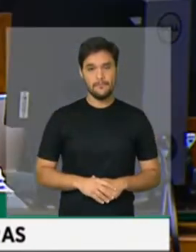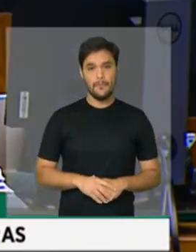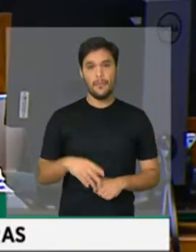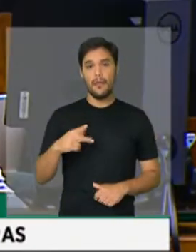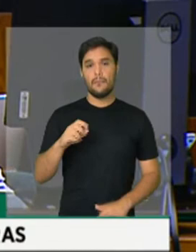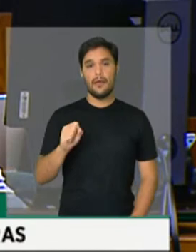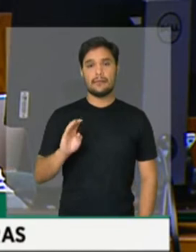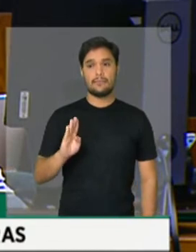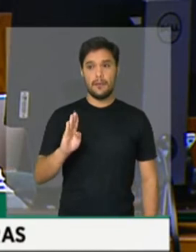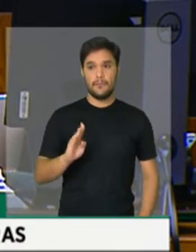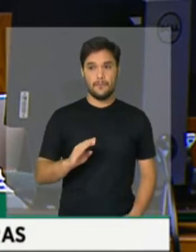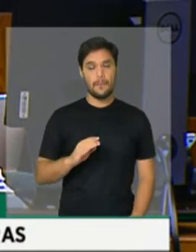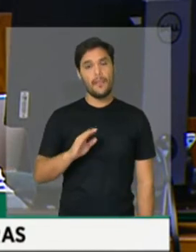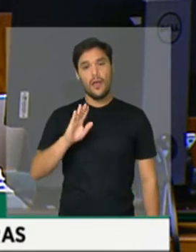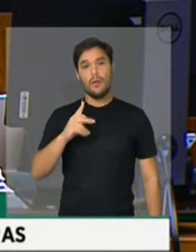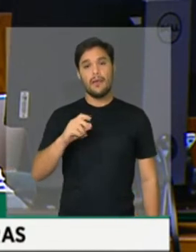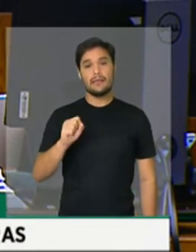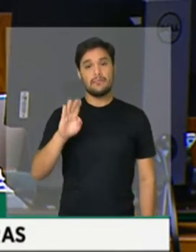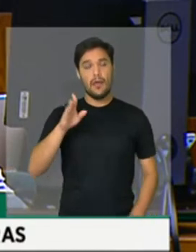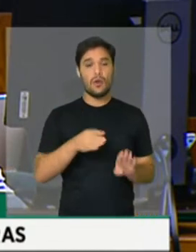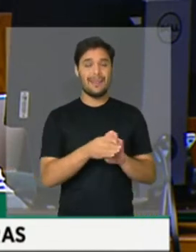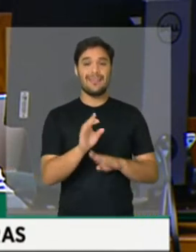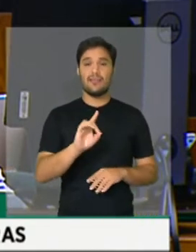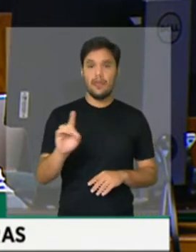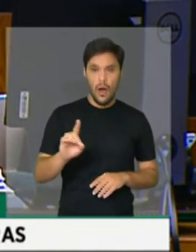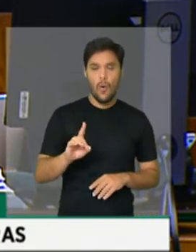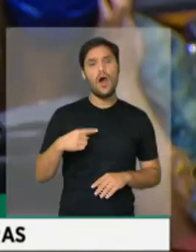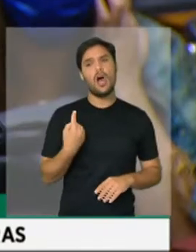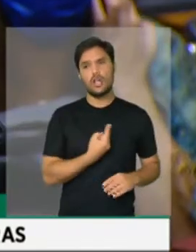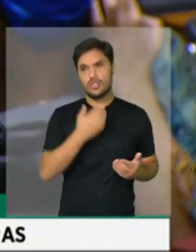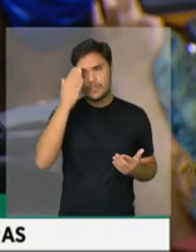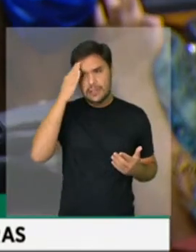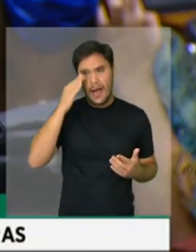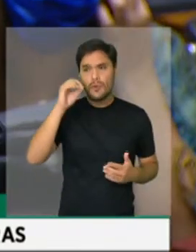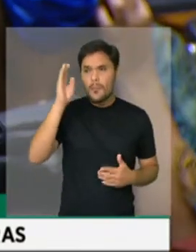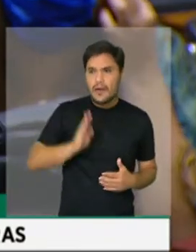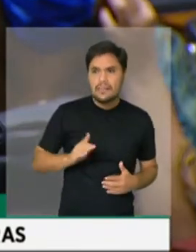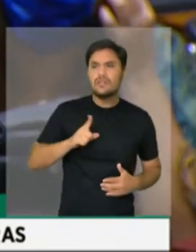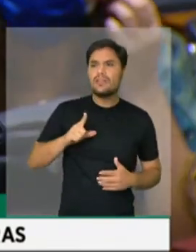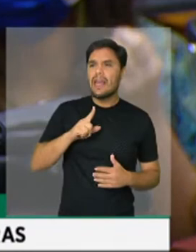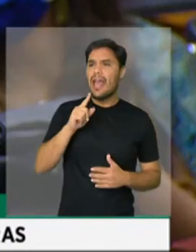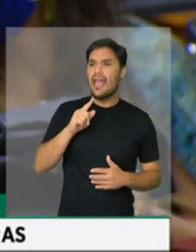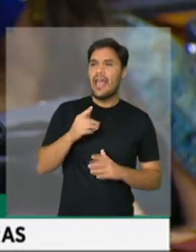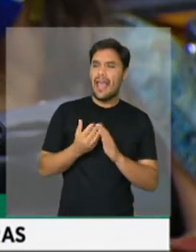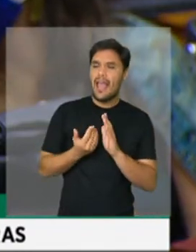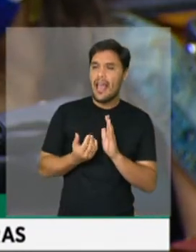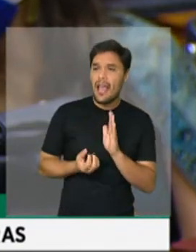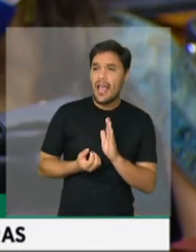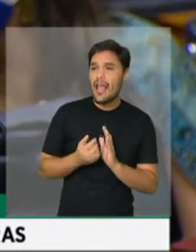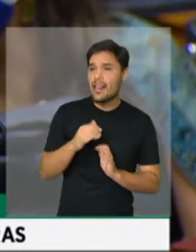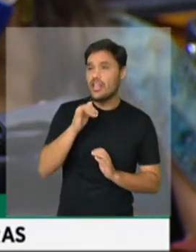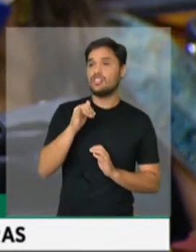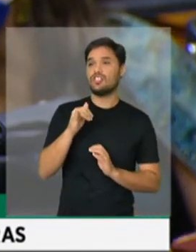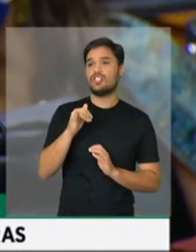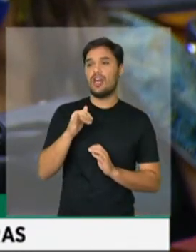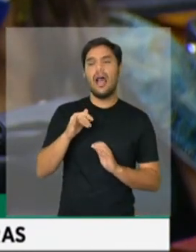É UM É UM SIMB FALO PRA BANHA UMA REGIÃO MUITO IMPORTANTE NO NOSSO ESTADO, POR ISSO ESTAMOS UNIDOS TAMBÉM EM PROL DESSE PROJETO